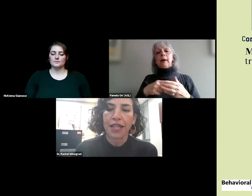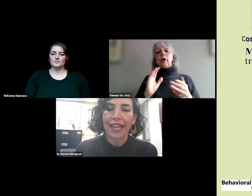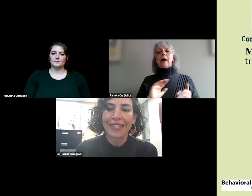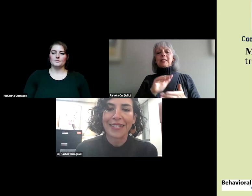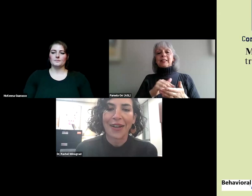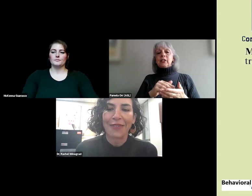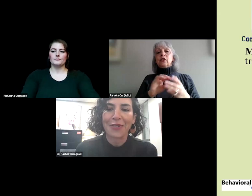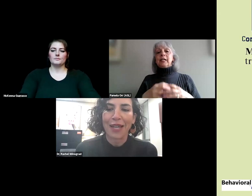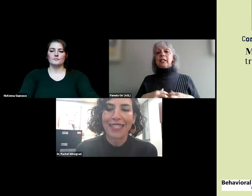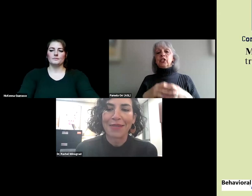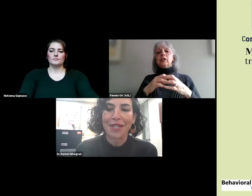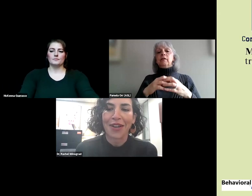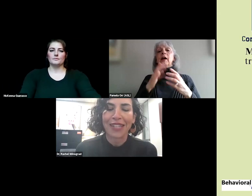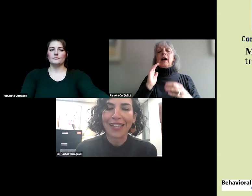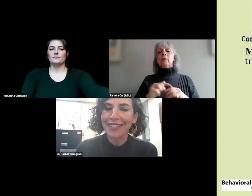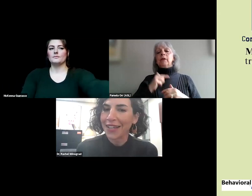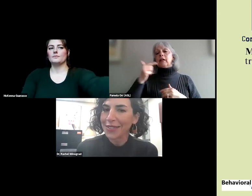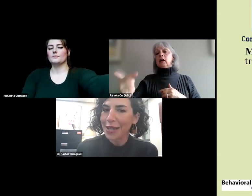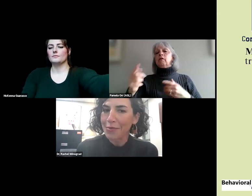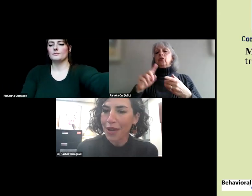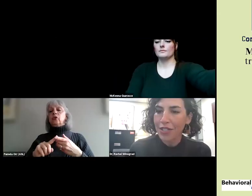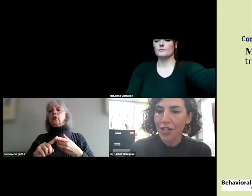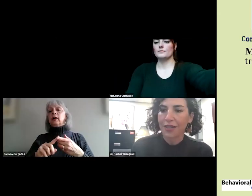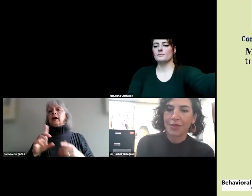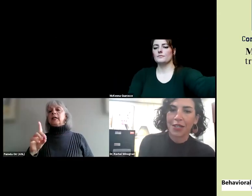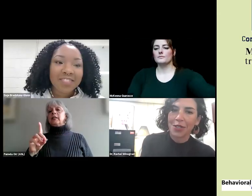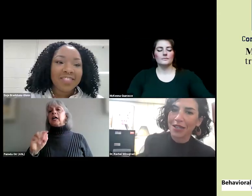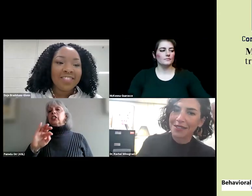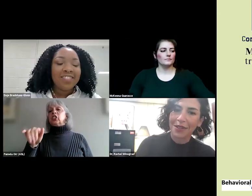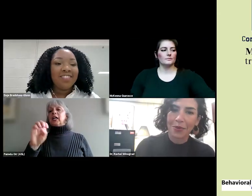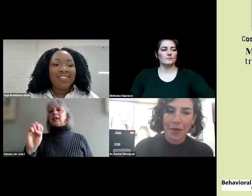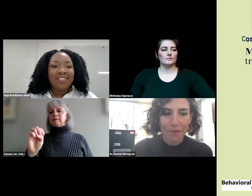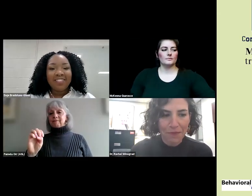voy a pasarle la palabra a mi estimada colega, Daje Bradshaw. Daje, puedes comenzar.